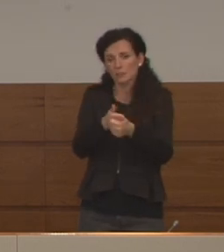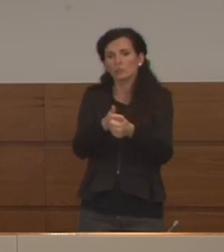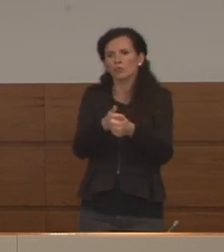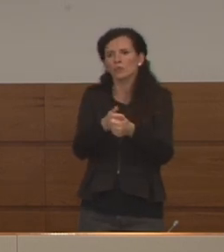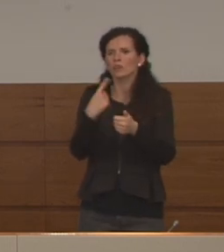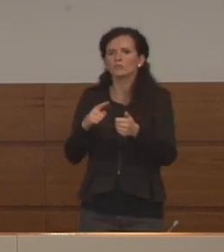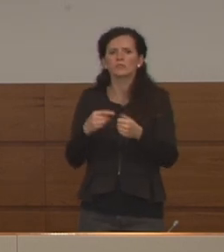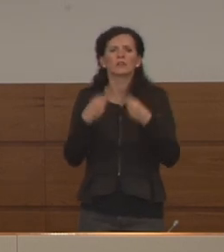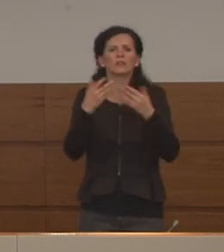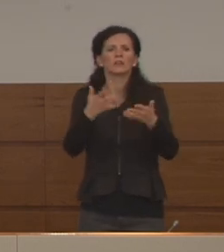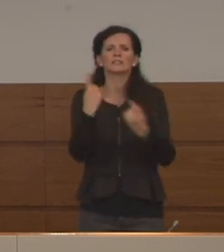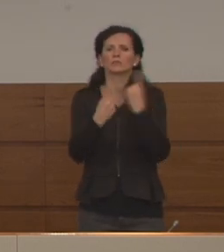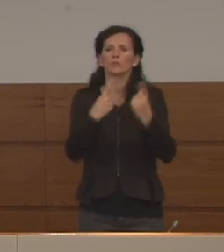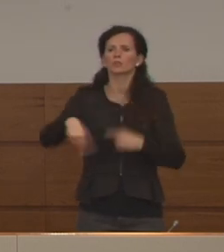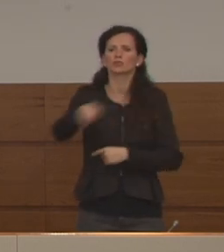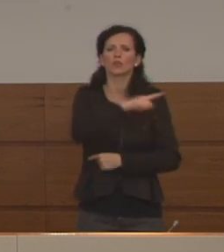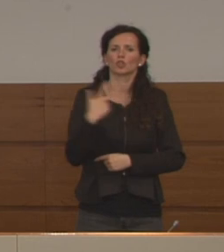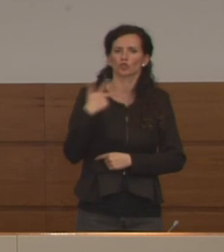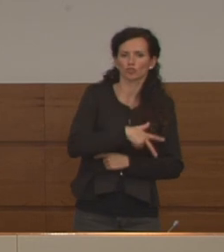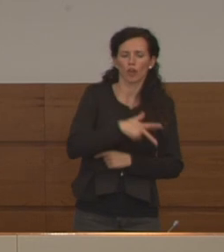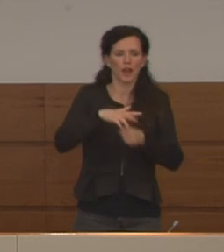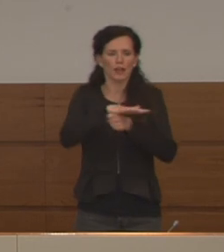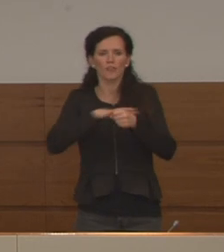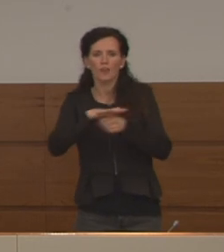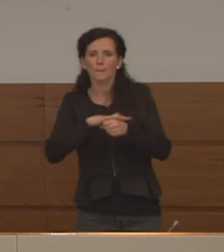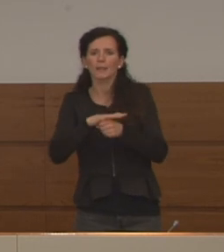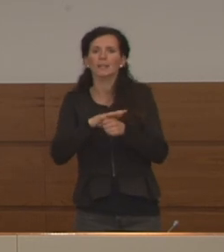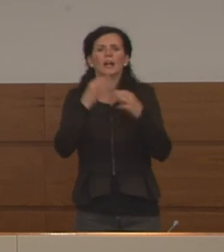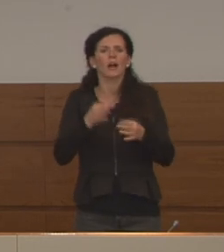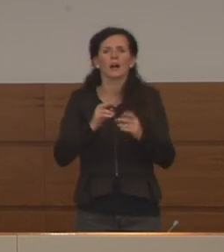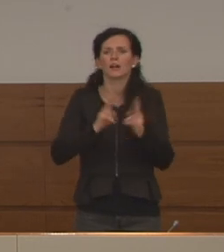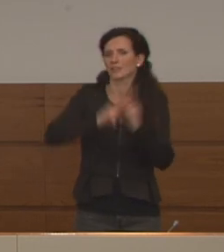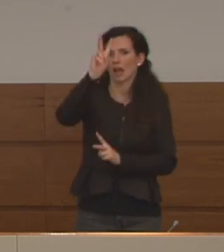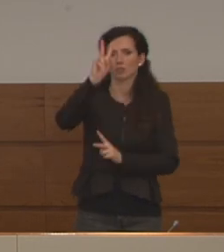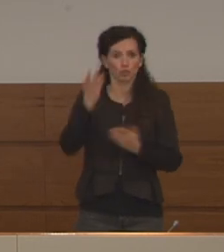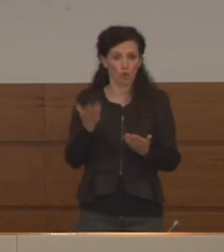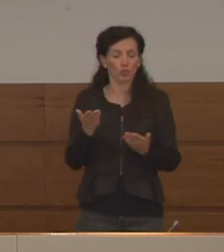familiare e comunitaria di ciascun paese. Non troverete un paese al mondo che ha